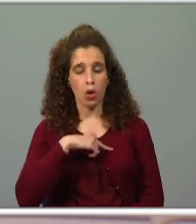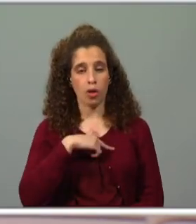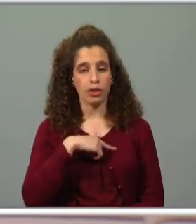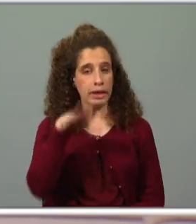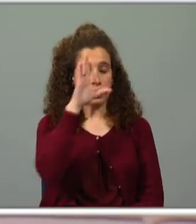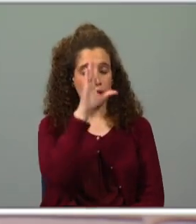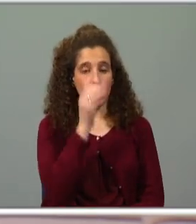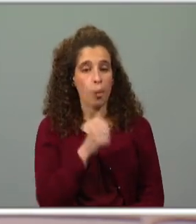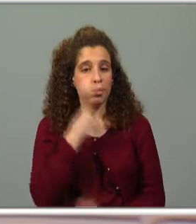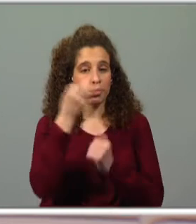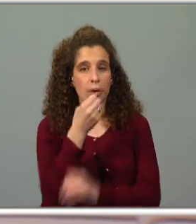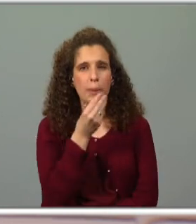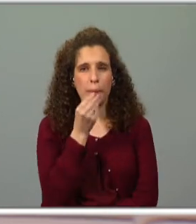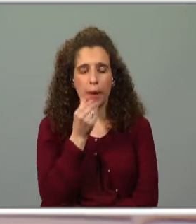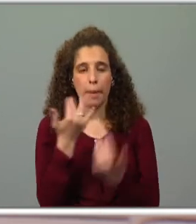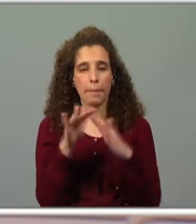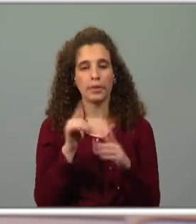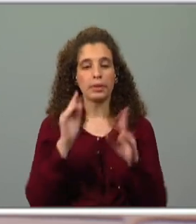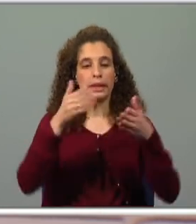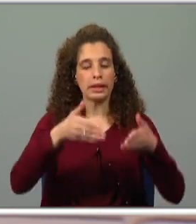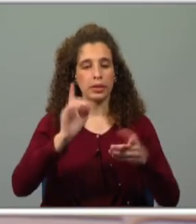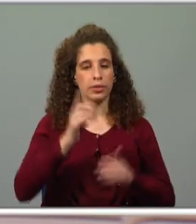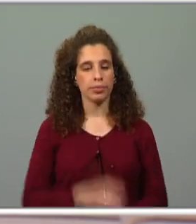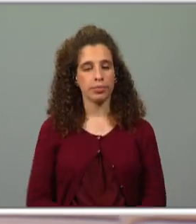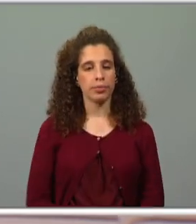conseguimos provar mas o que estamos aqui em ser estamos em inserir um 我們設法證明了，但我們是什麼在這裡，我們正在插入一個